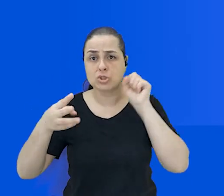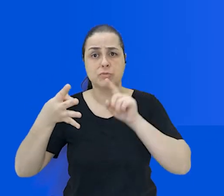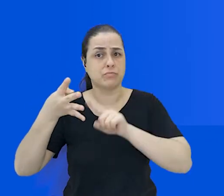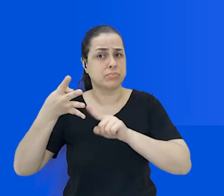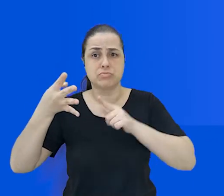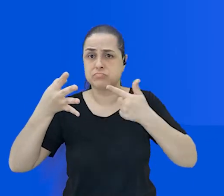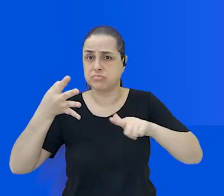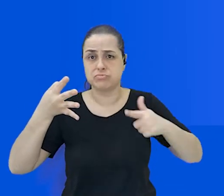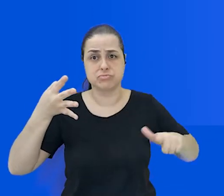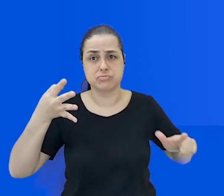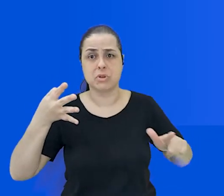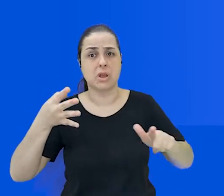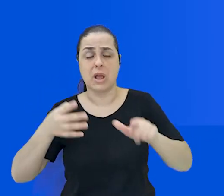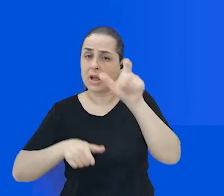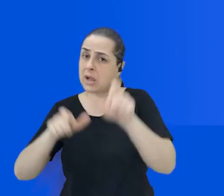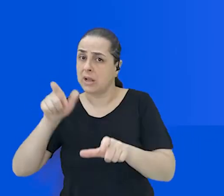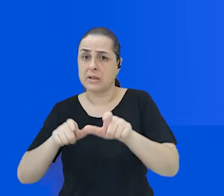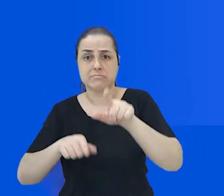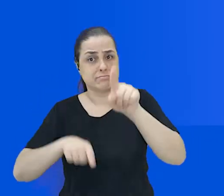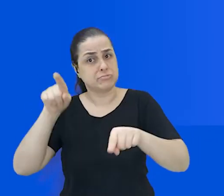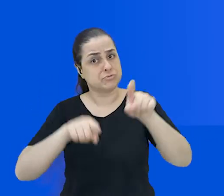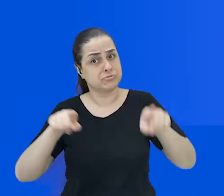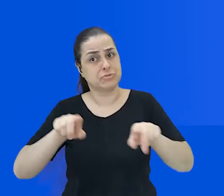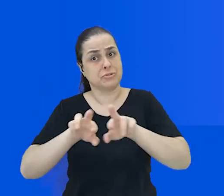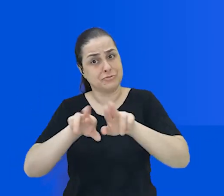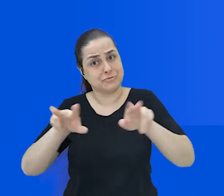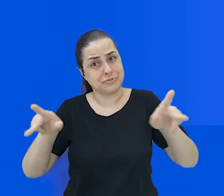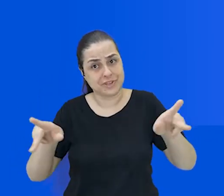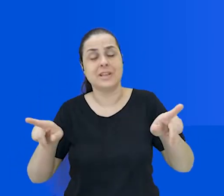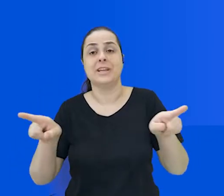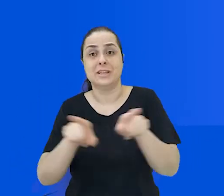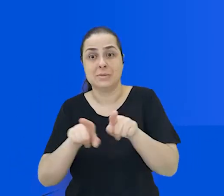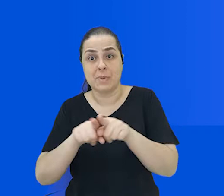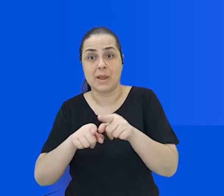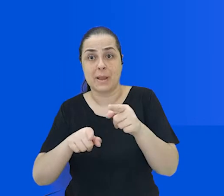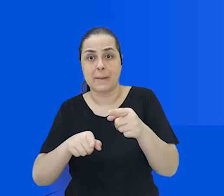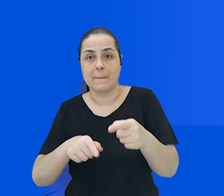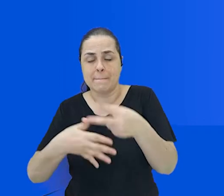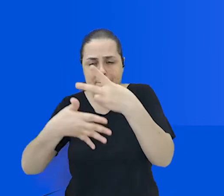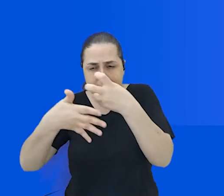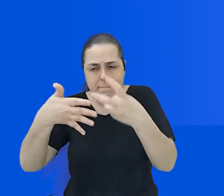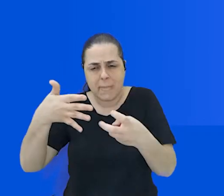cada símbolo vai ser diferente. Algumas pessoas têm agrupamento também sensorial, muito forte pelo cheiro,